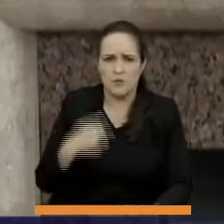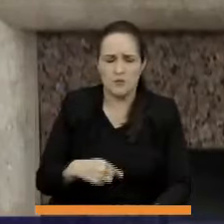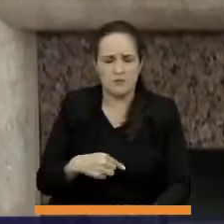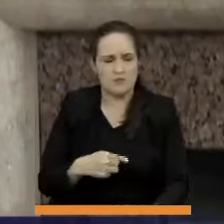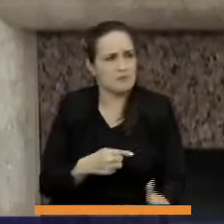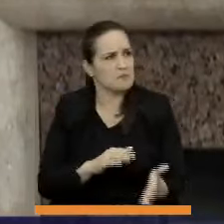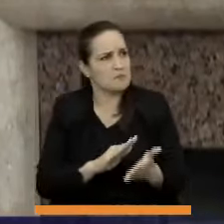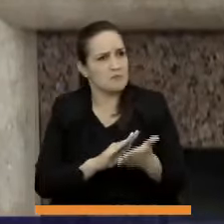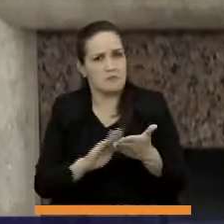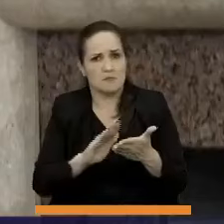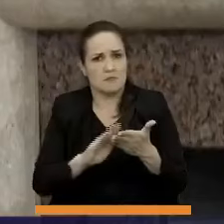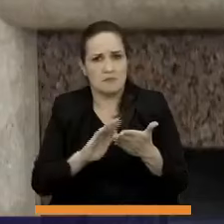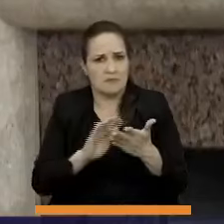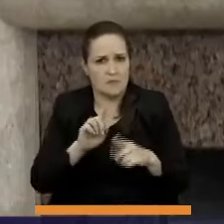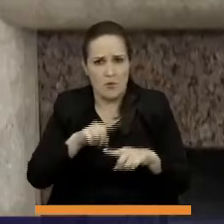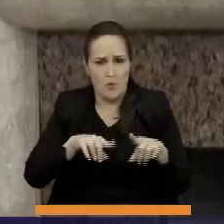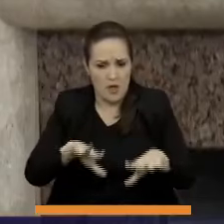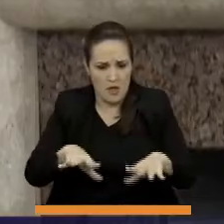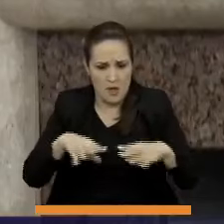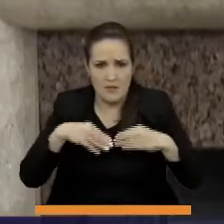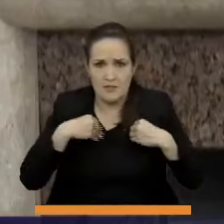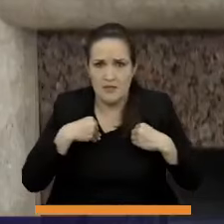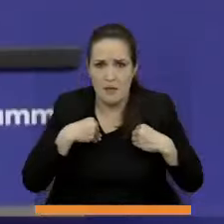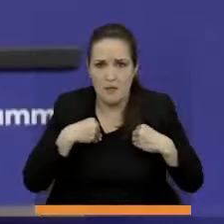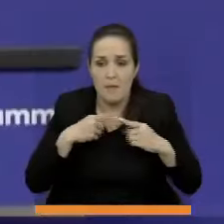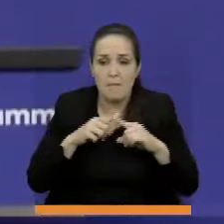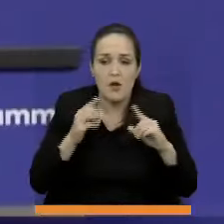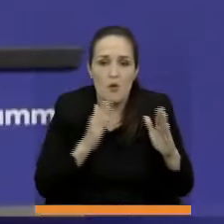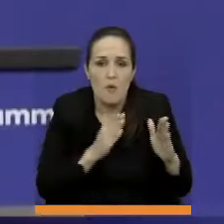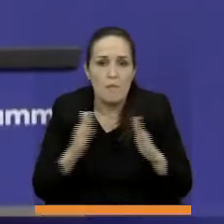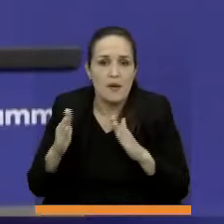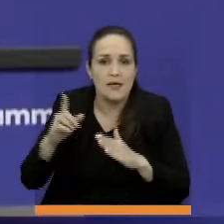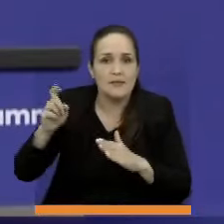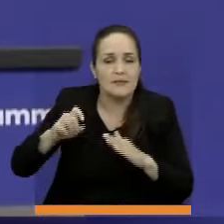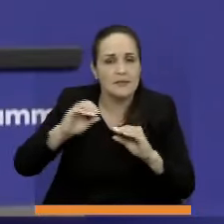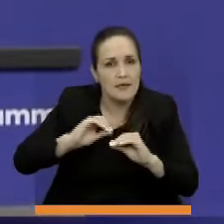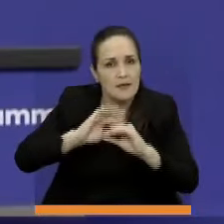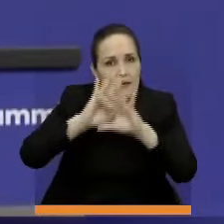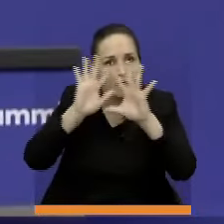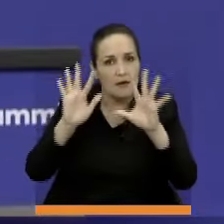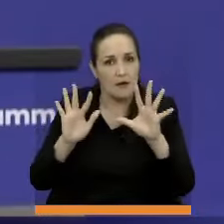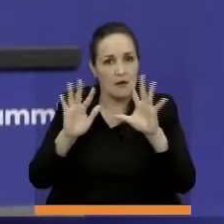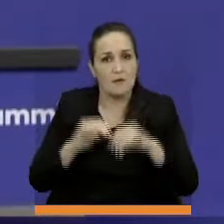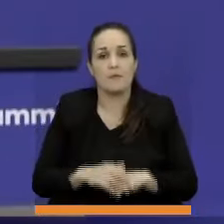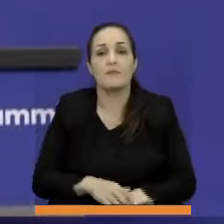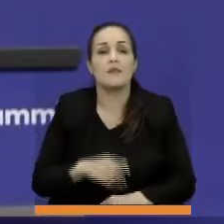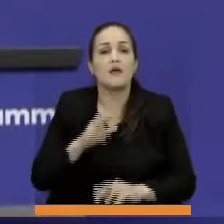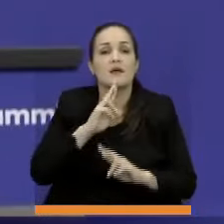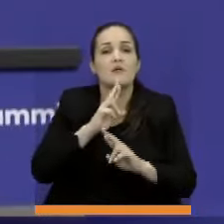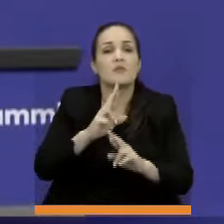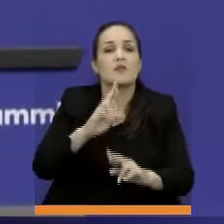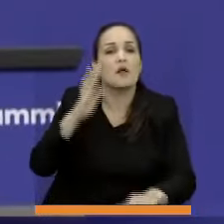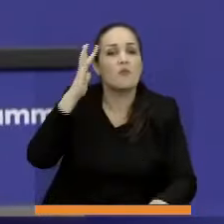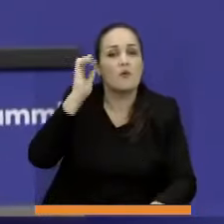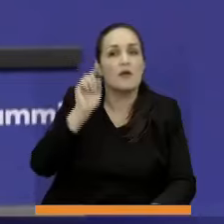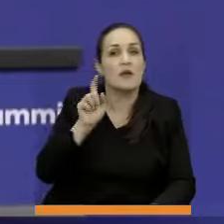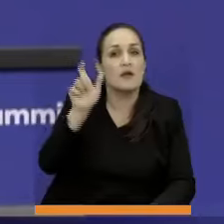EL PRESIDENTE DE UCRANIA CALIFICó DE IRRESPONSABLE Y PELIGROSO LLAMADOS A UN ALTO AL FUEGO CON RUSIA, SUBRAYó QUE NO SE PUEDE